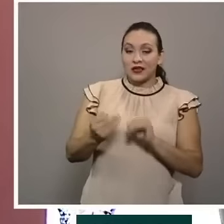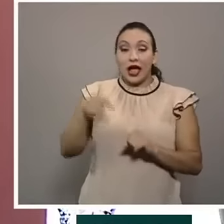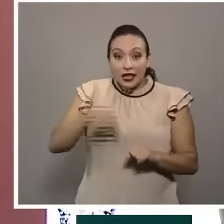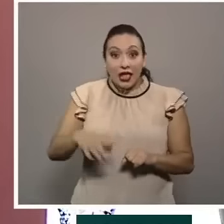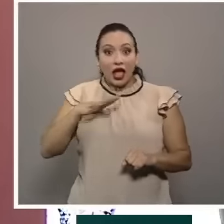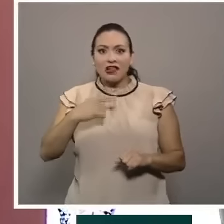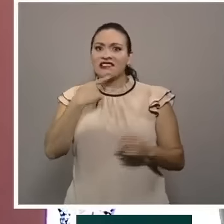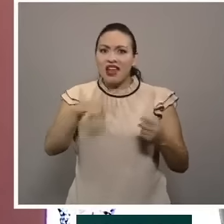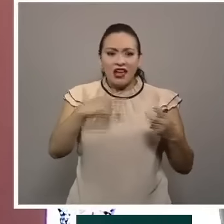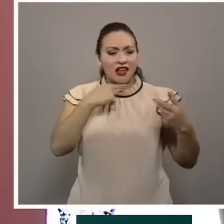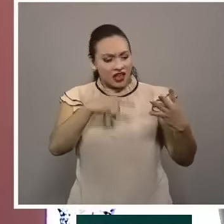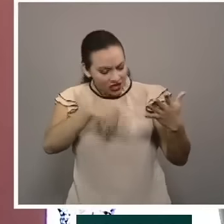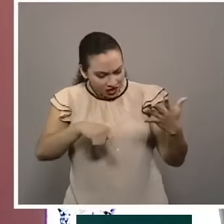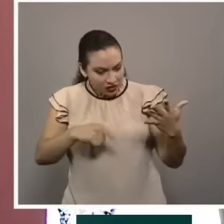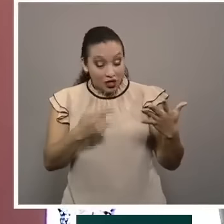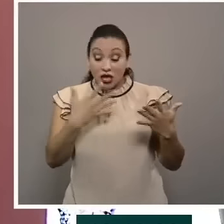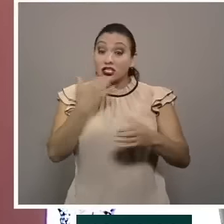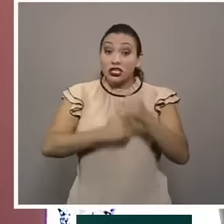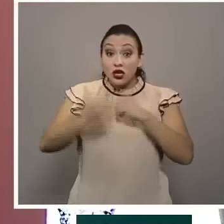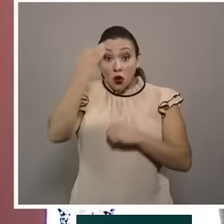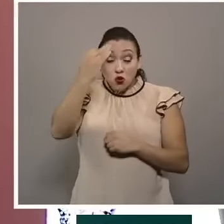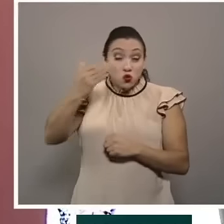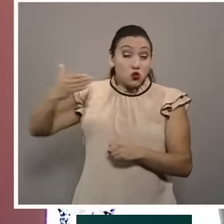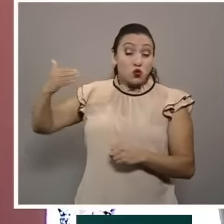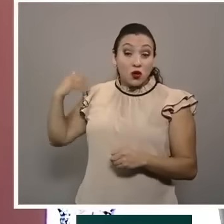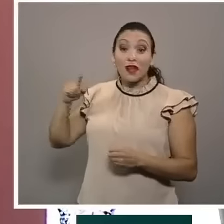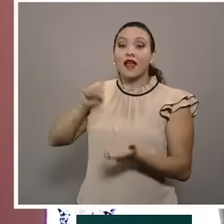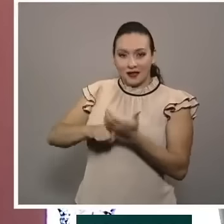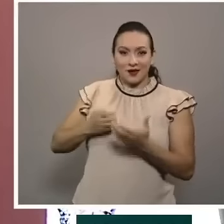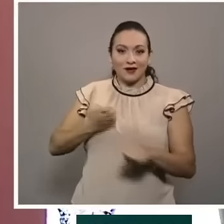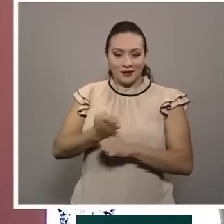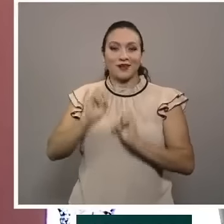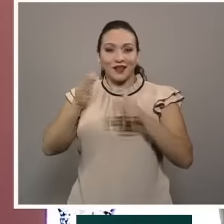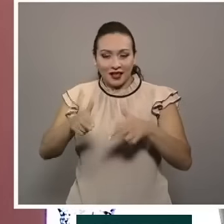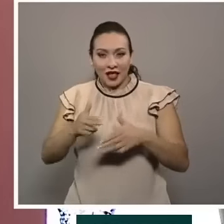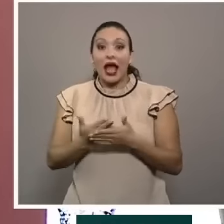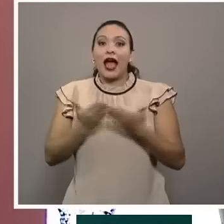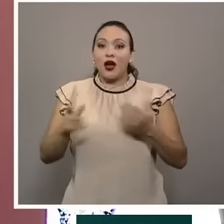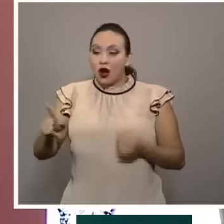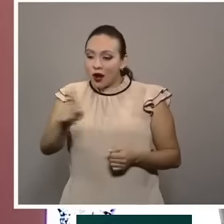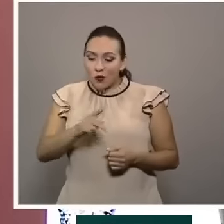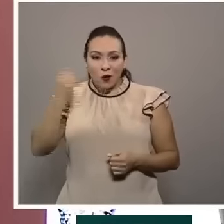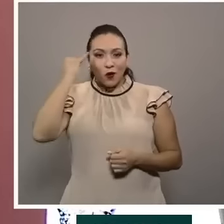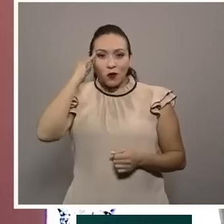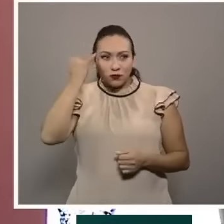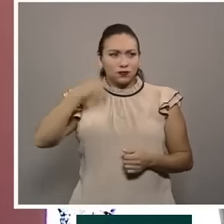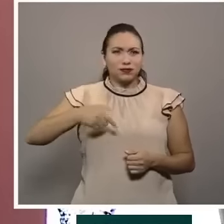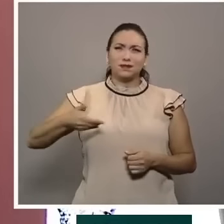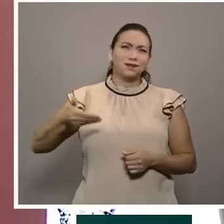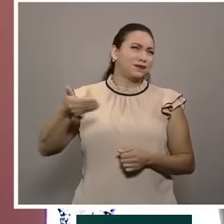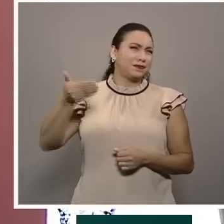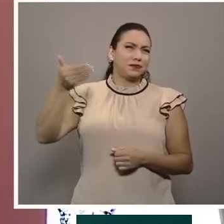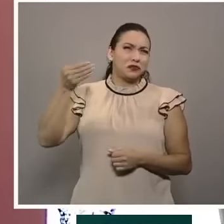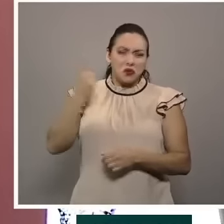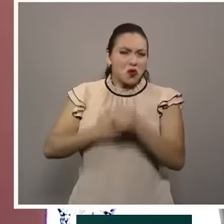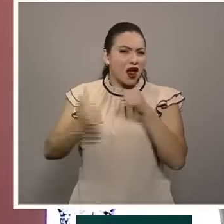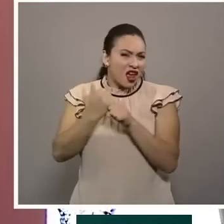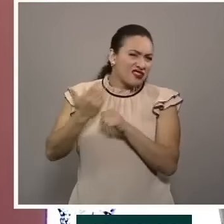comunidad del estado de Chiapas. Los pueblos indígenas hace un año, poquito más de un año,